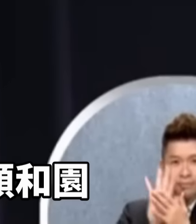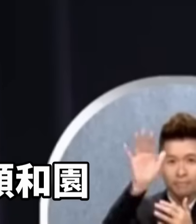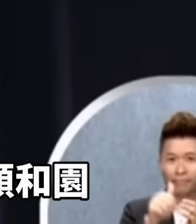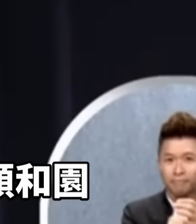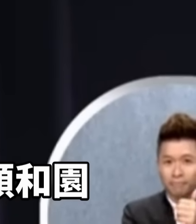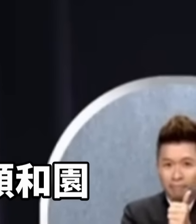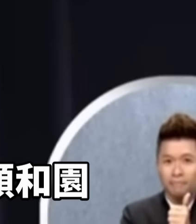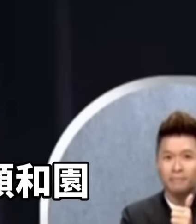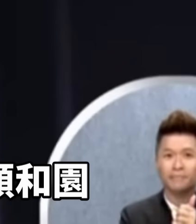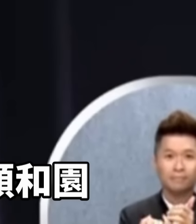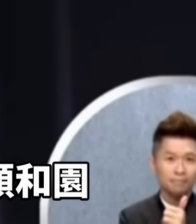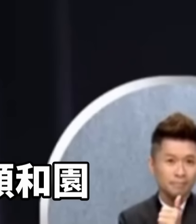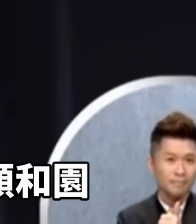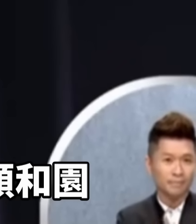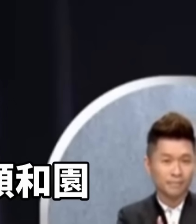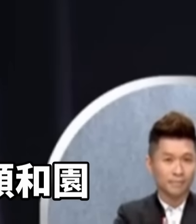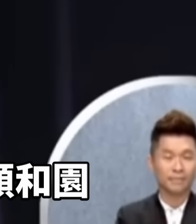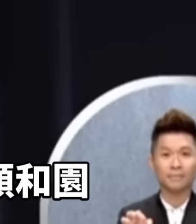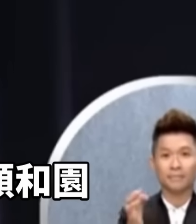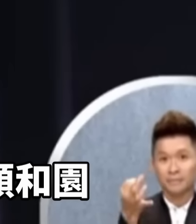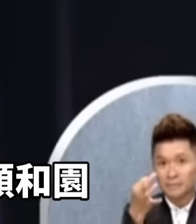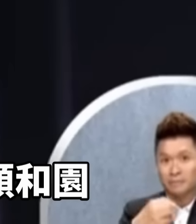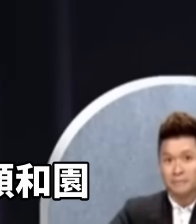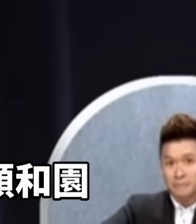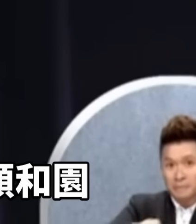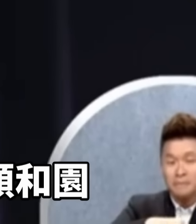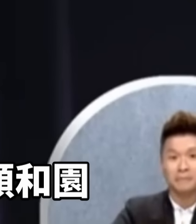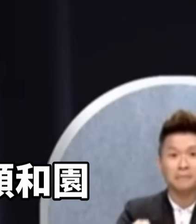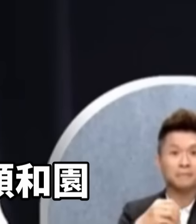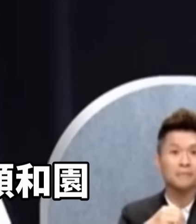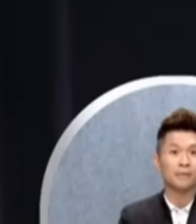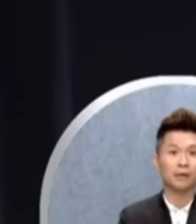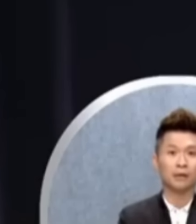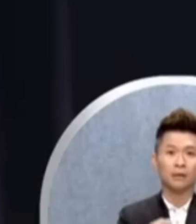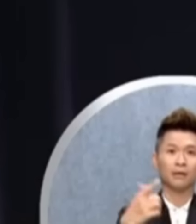這個跟慈禧太后挪用北洋艦隊錢蓋頤和園 有什麼差別